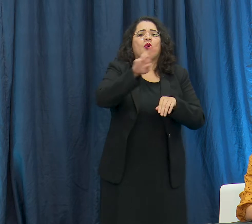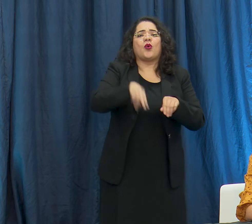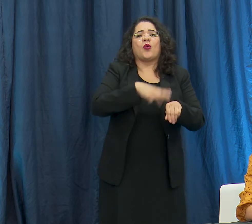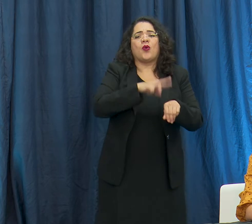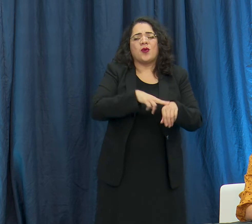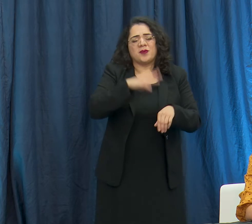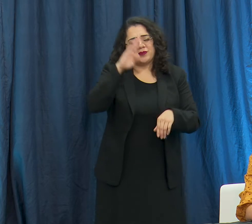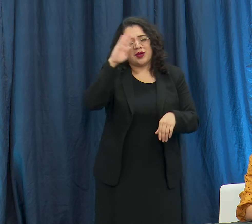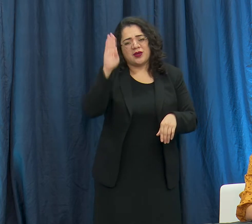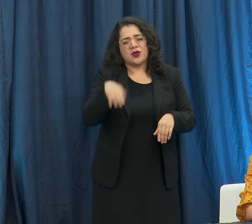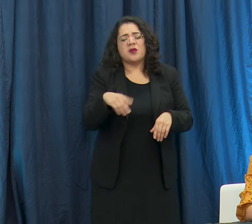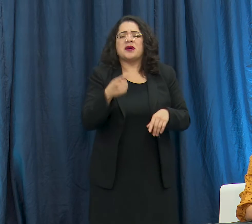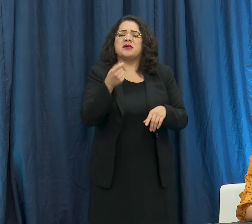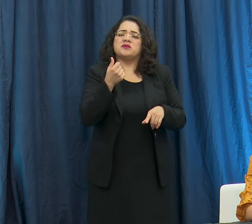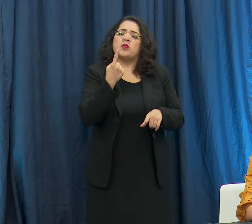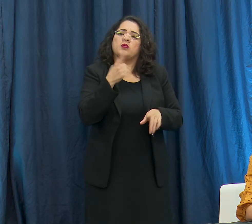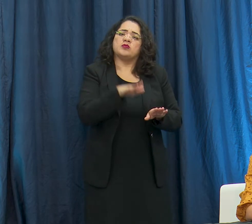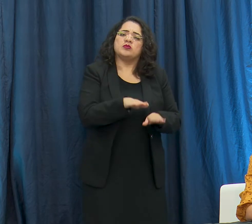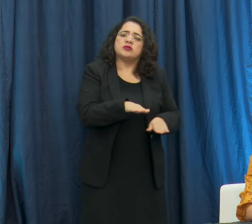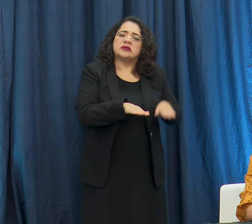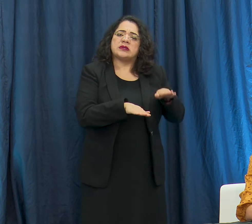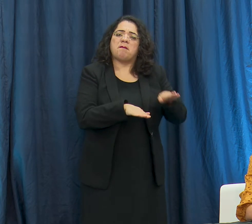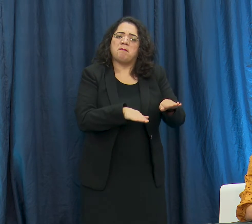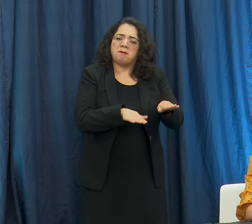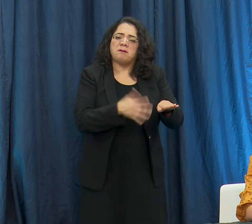a tomar para asegurar Lari Apertura de la ciudad